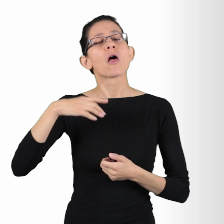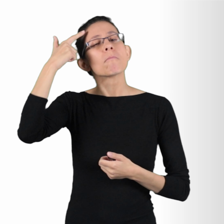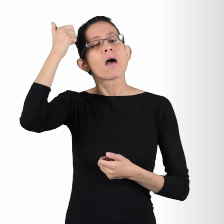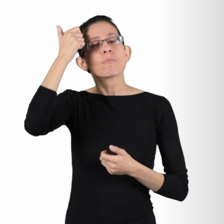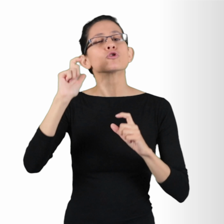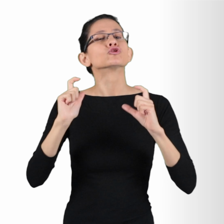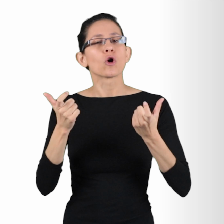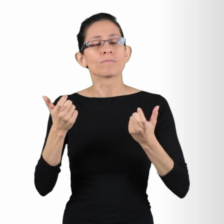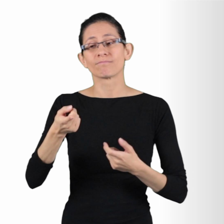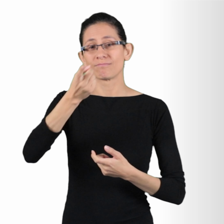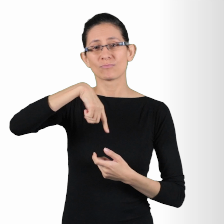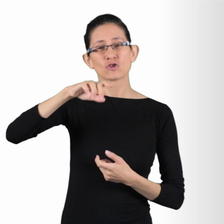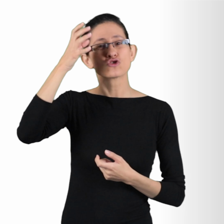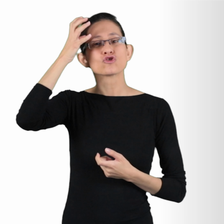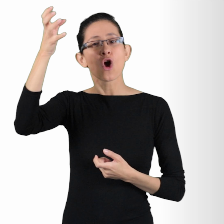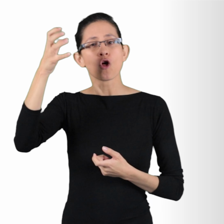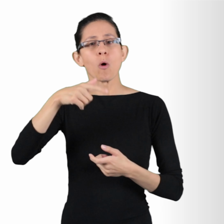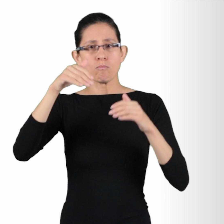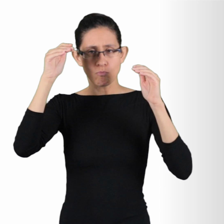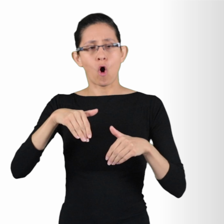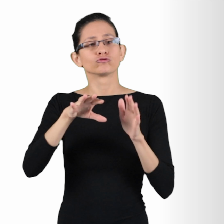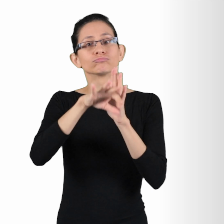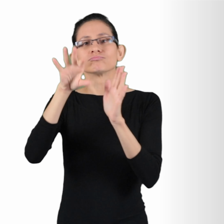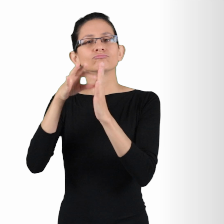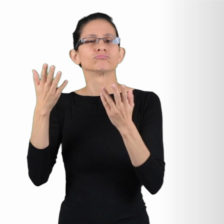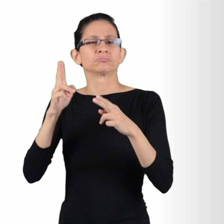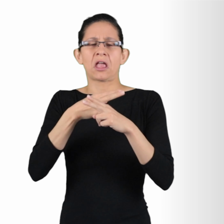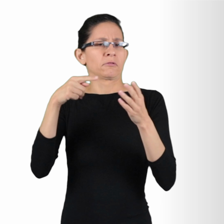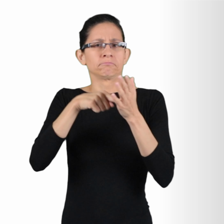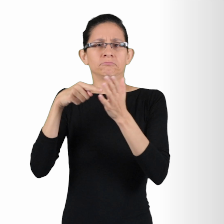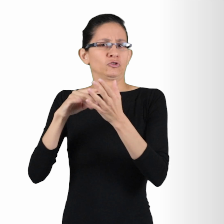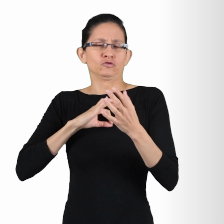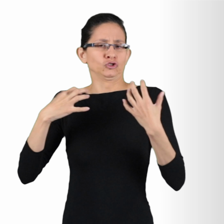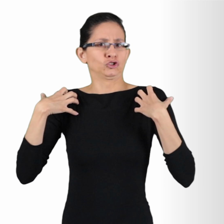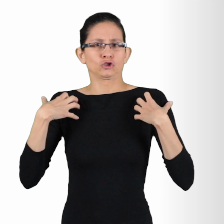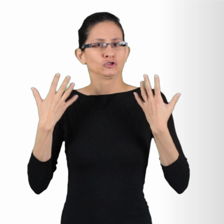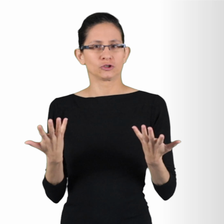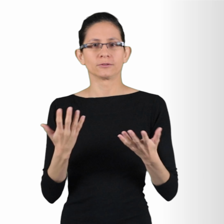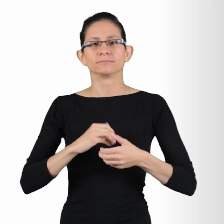Warto pamiętać, że nasze zdolności możemy odkryć w każdym momencie życia.